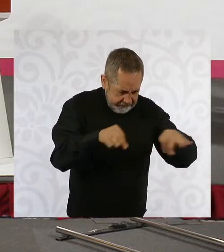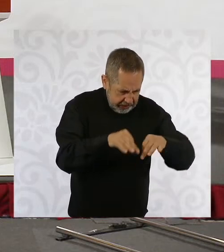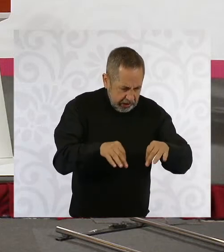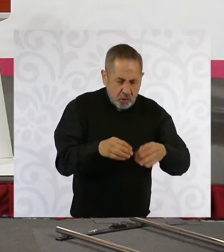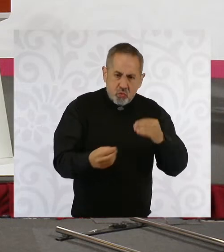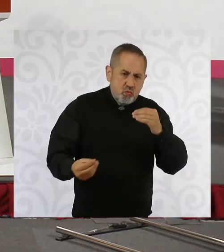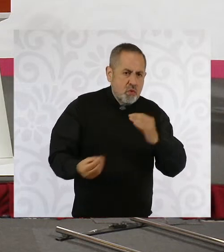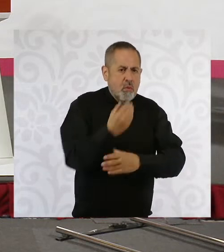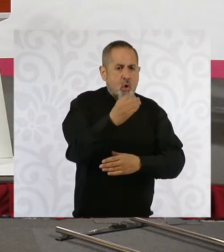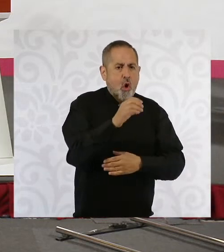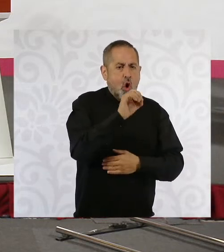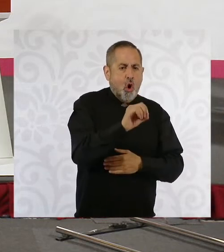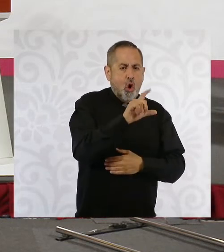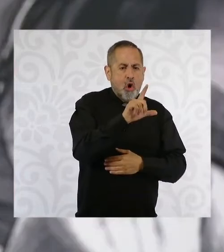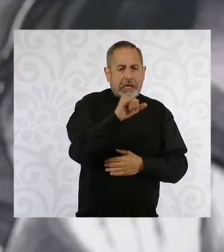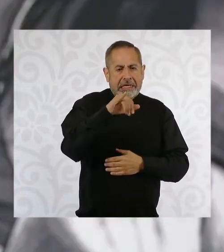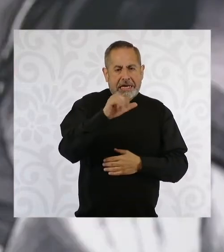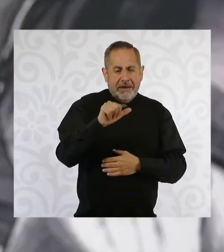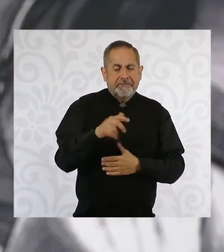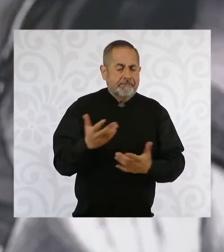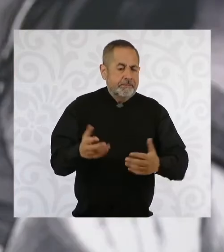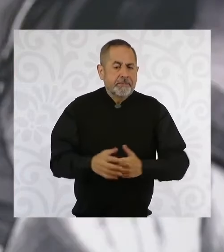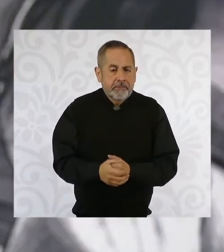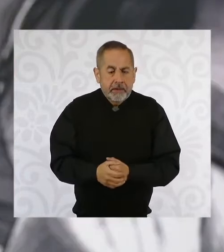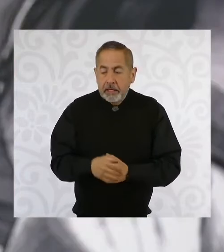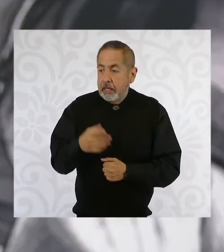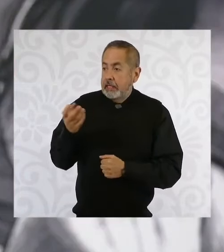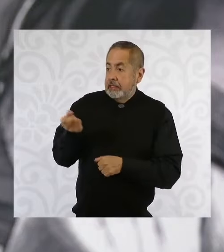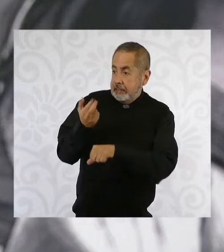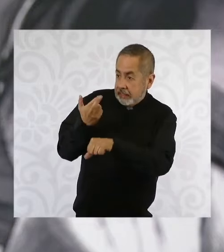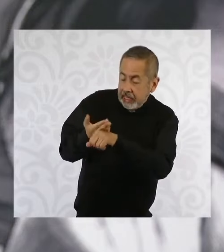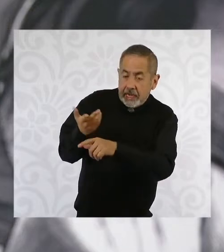de la presidenta y el apoyo de la secretaria Rosaura Ruiz yo tendré el honor de ser encargado